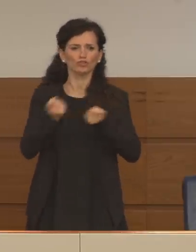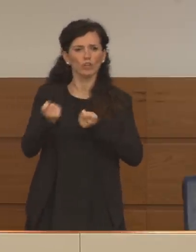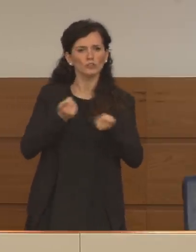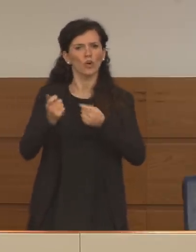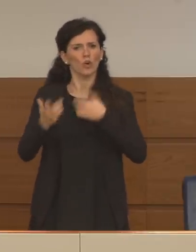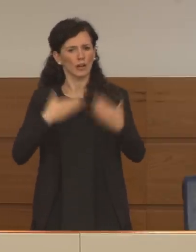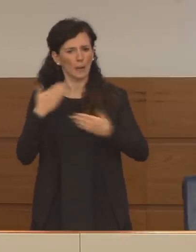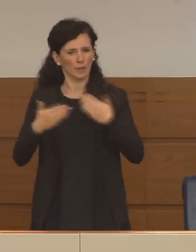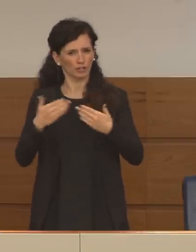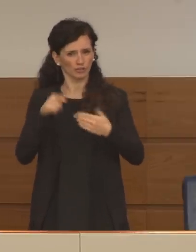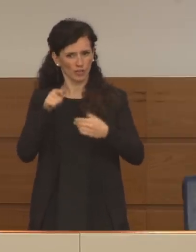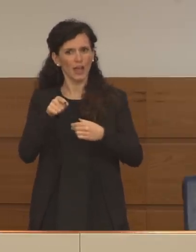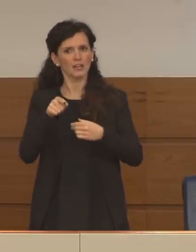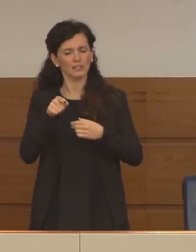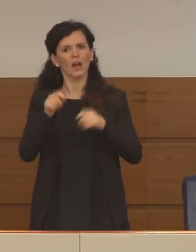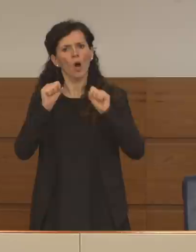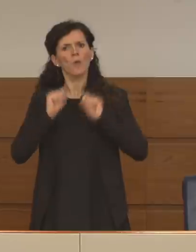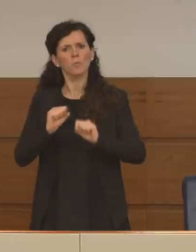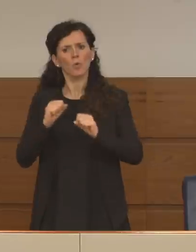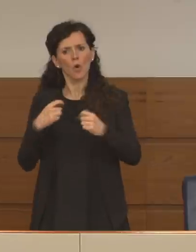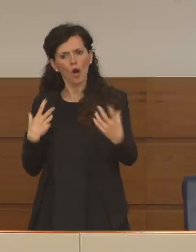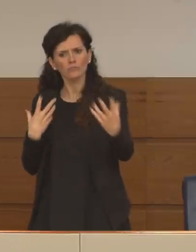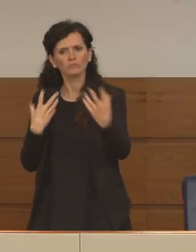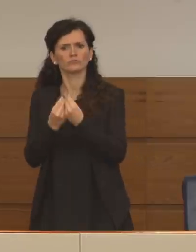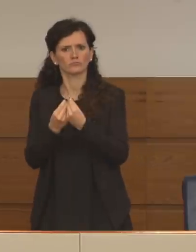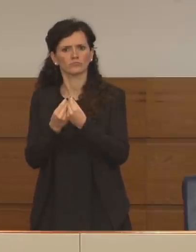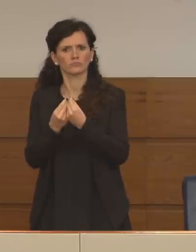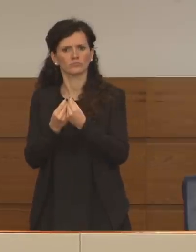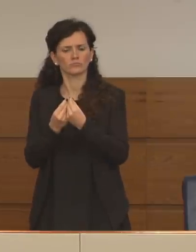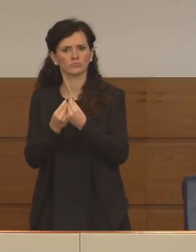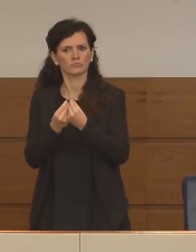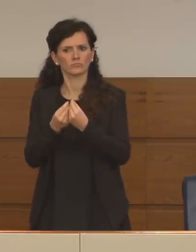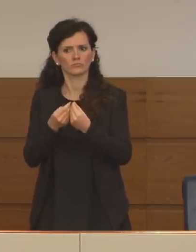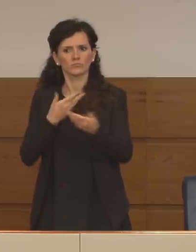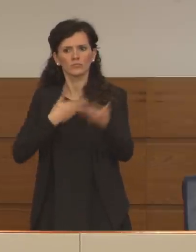ci possa essere una coesione. Lavoriamo tutti insieme senza